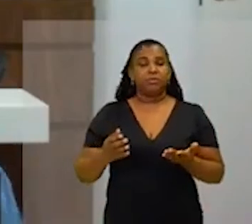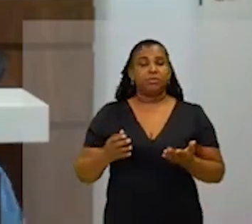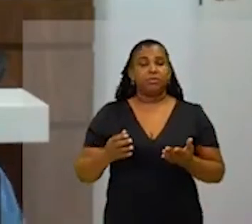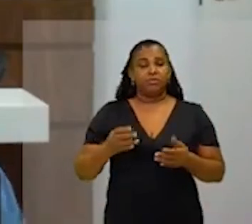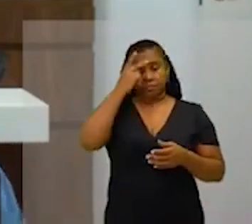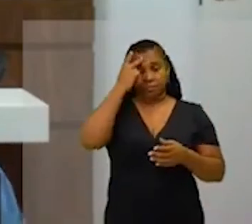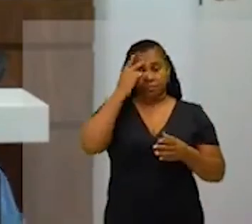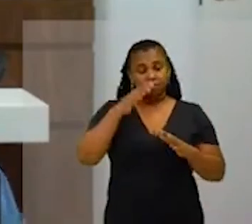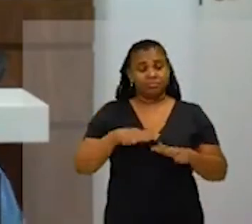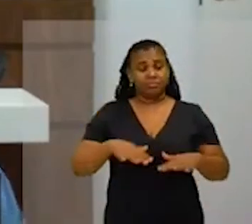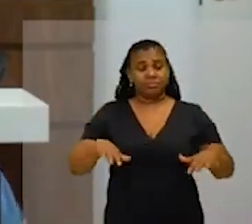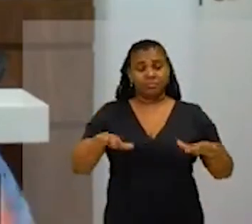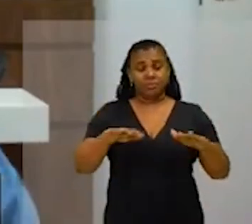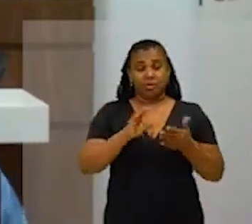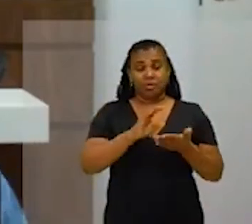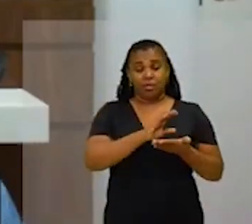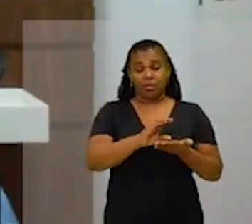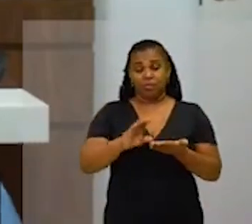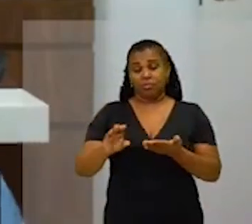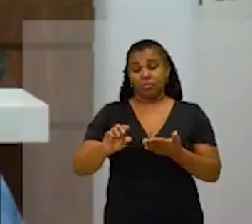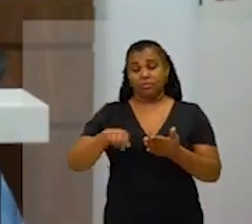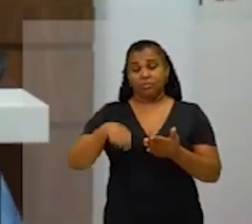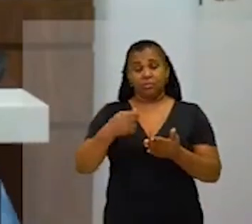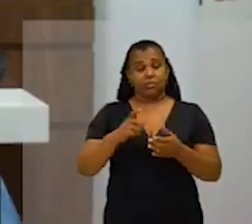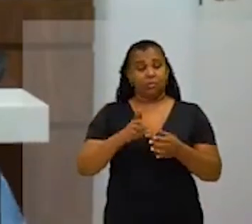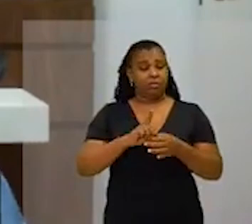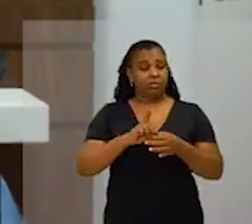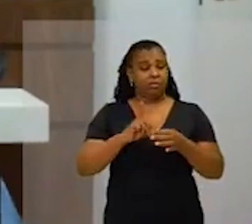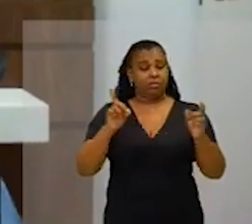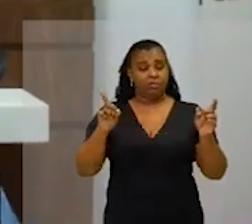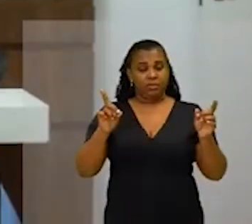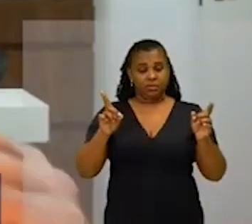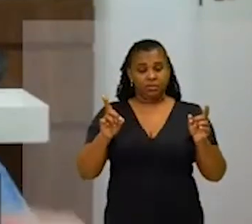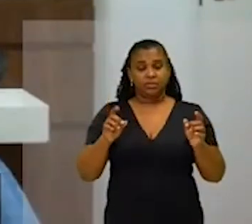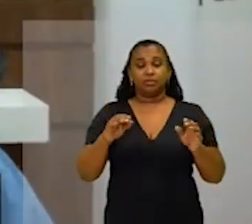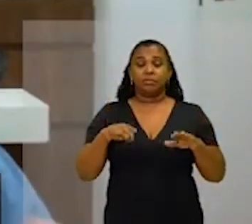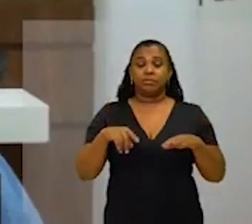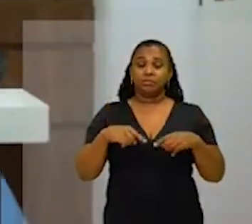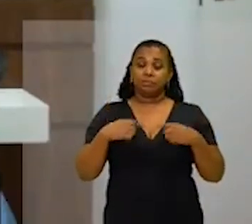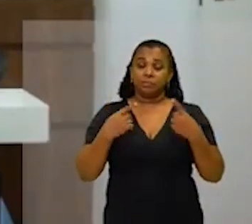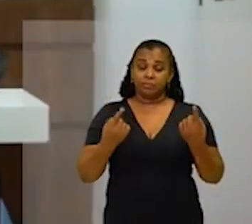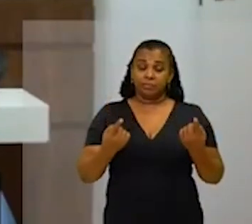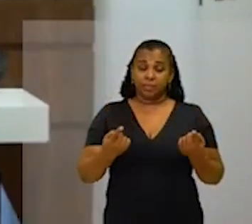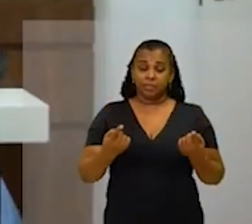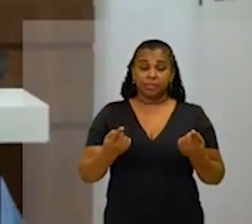distribuição interna de dinheiro arrecadado por isso é prerrogativa dos partidos